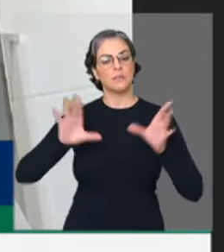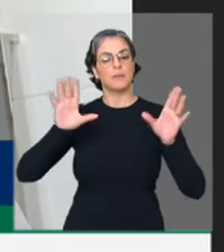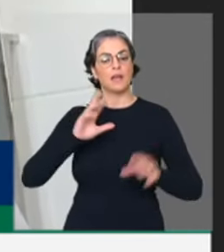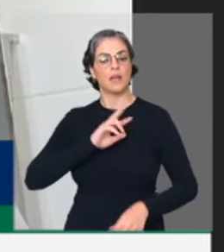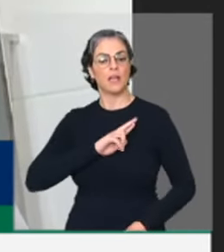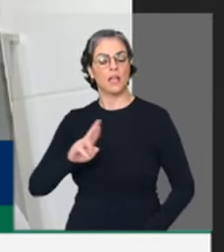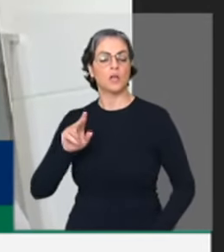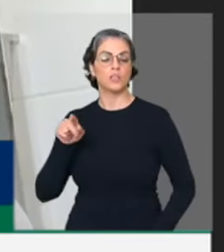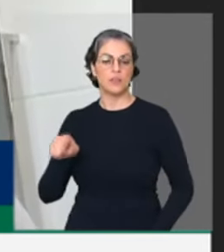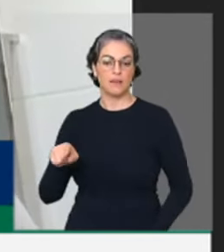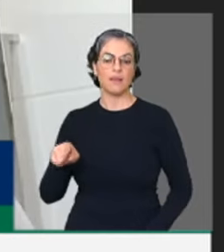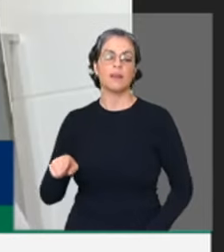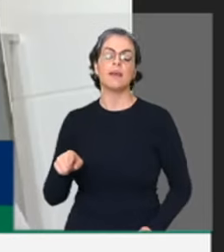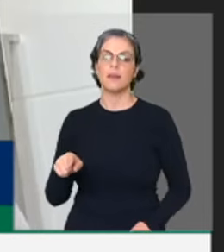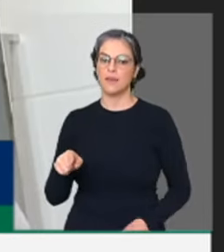APEGOU COM TANTA.... FORÇA.